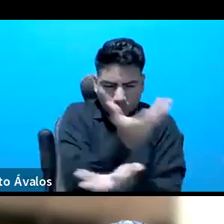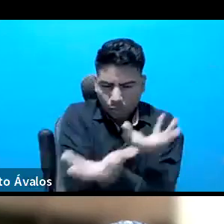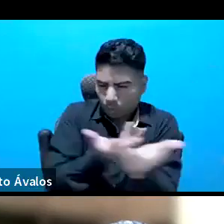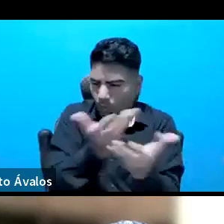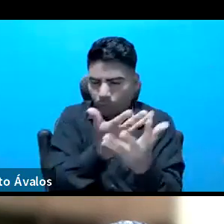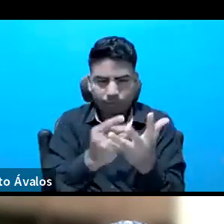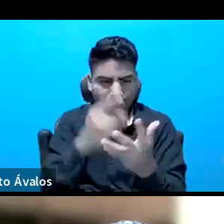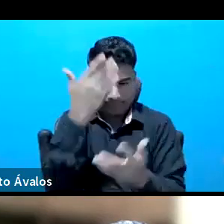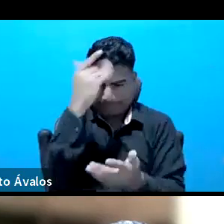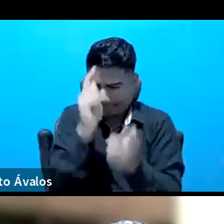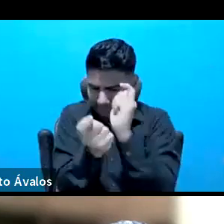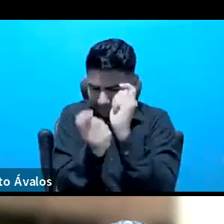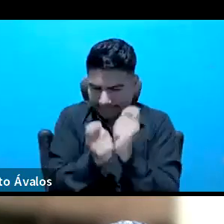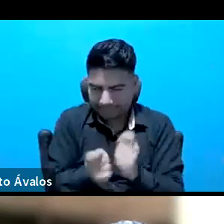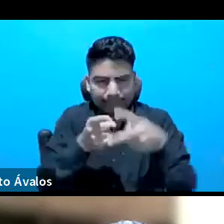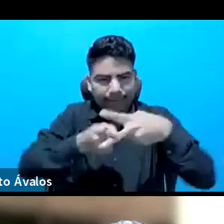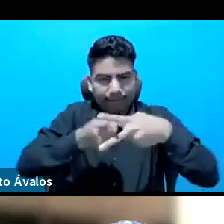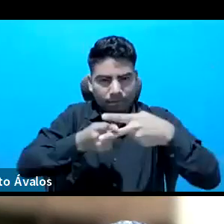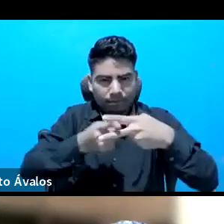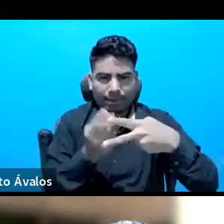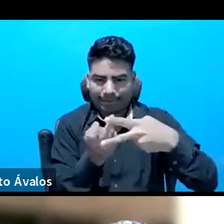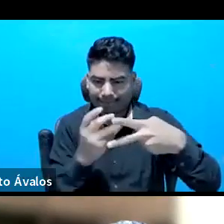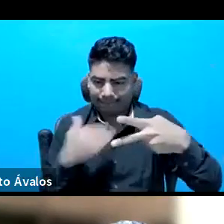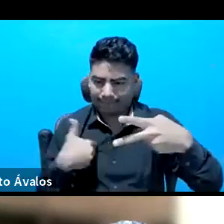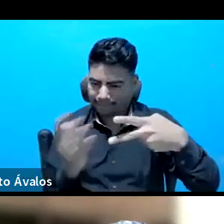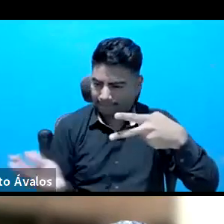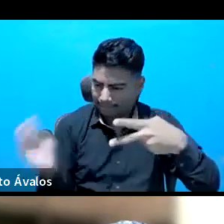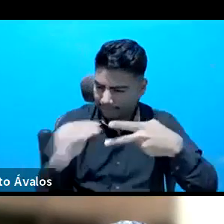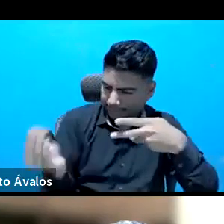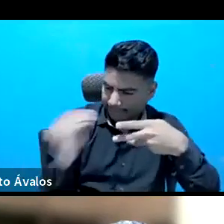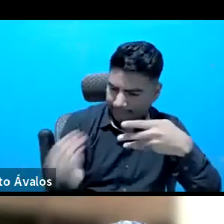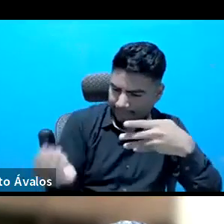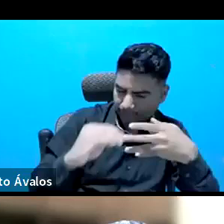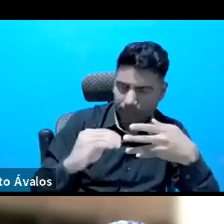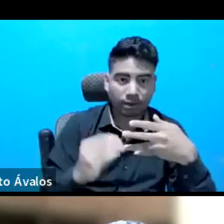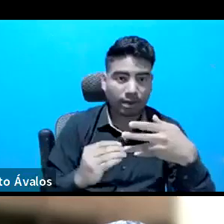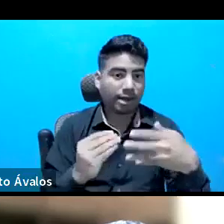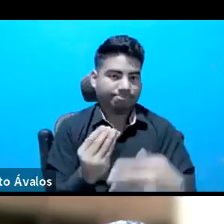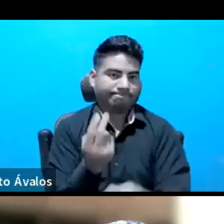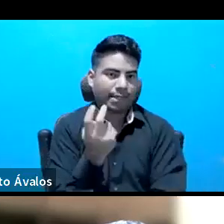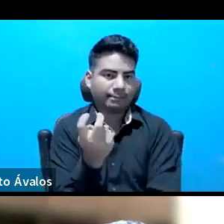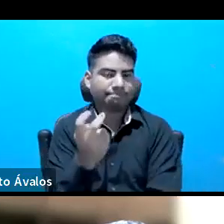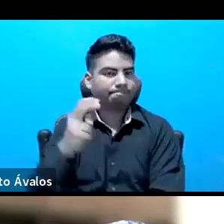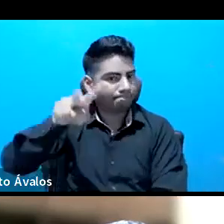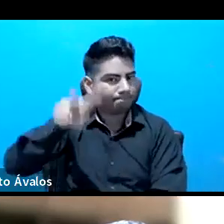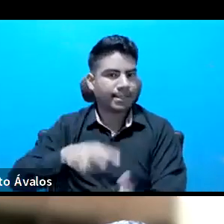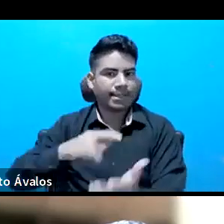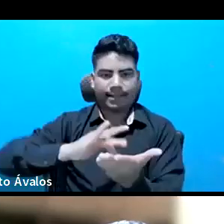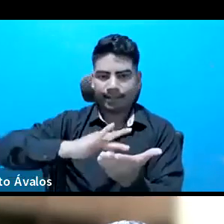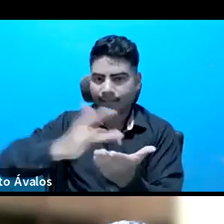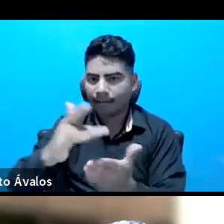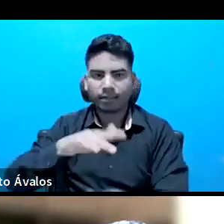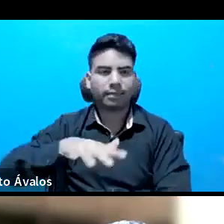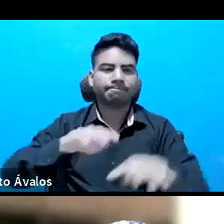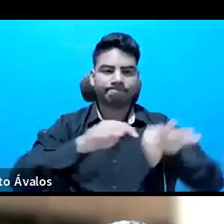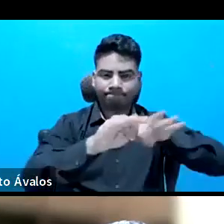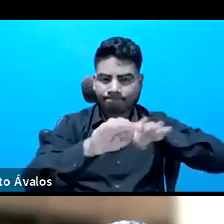will Vale mucho que haya aceptado ese ado esta moderación, porque esta moderación porque conozco el trabajo que todos